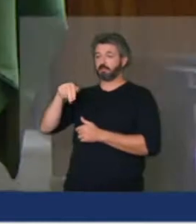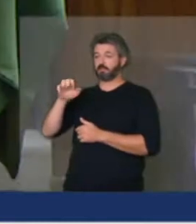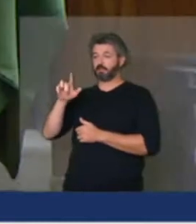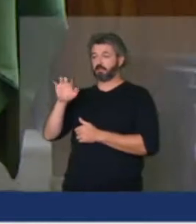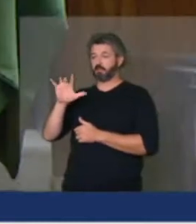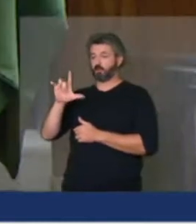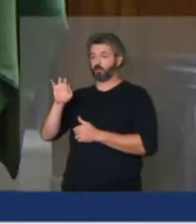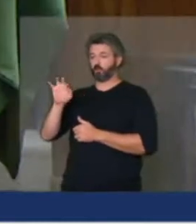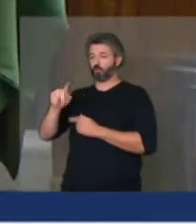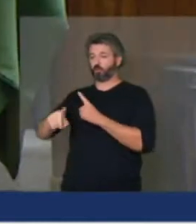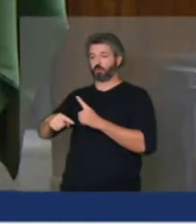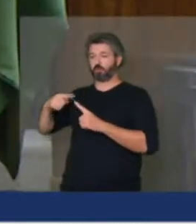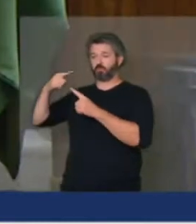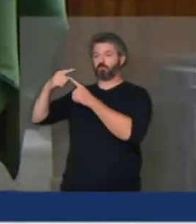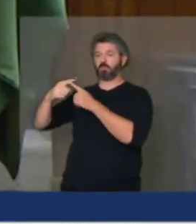TEMPO DE LÍDER. -- [DEPUTADO]: SENHOR